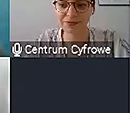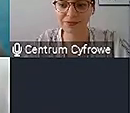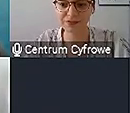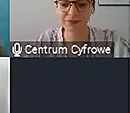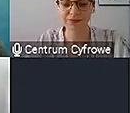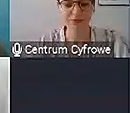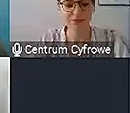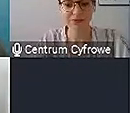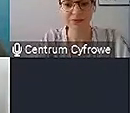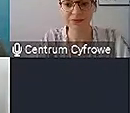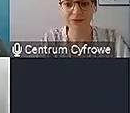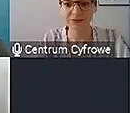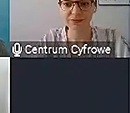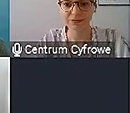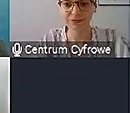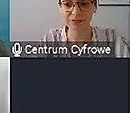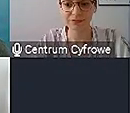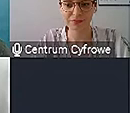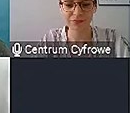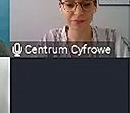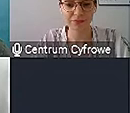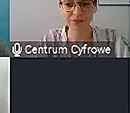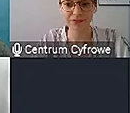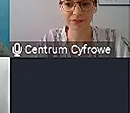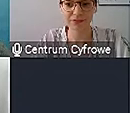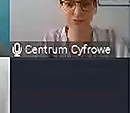oraz że rysowanie jest bardzo przydatne nam,